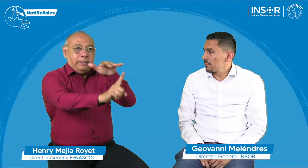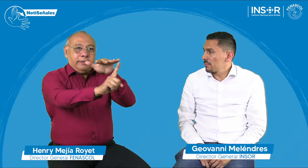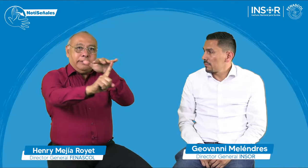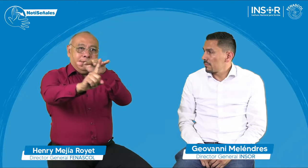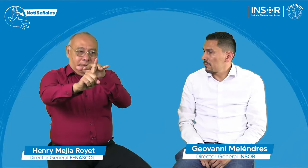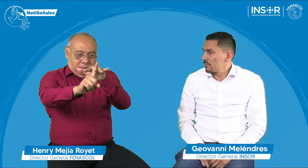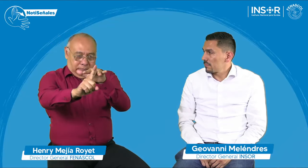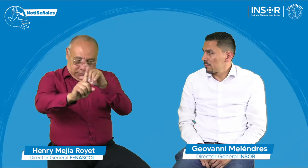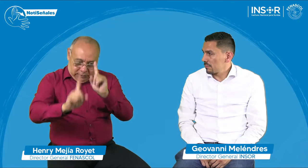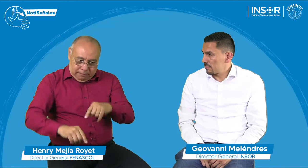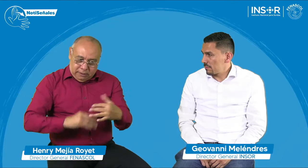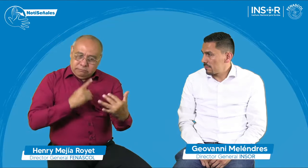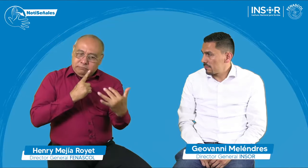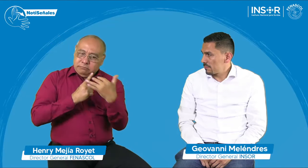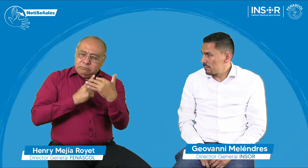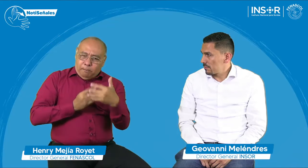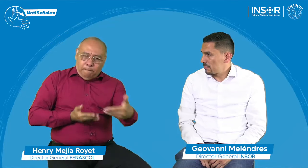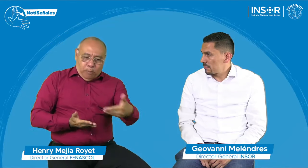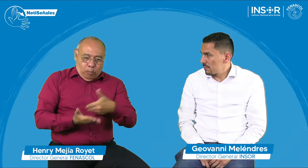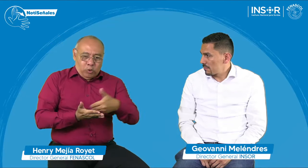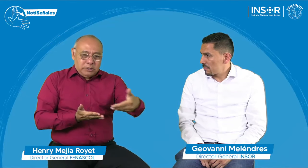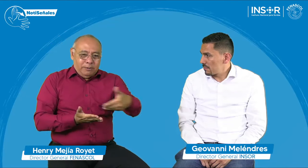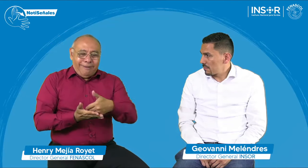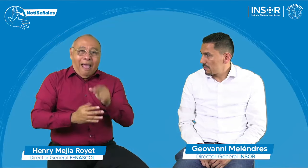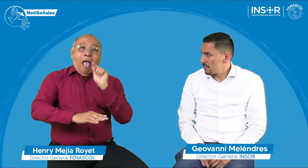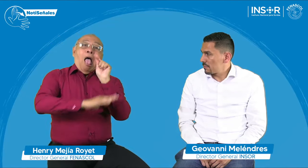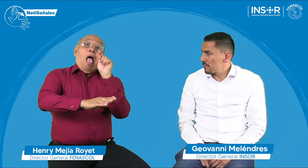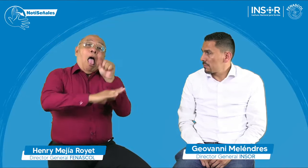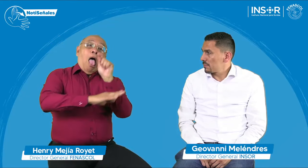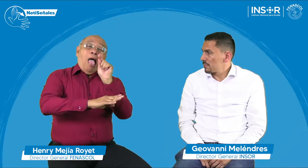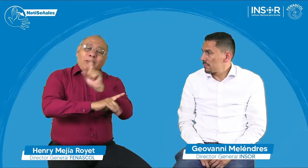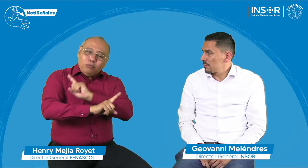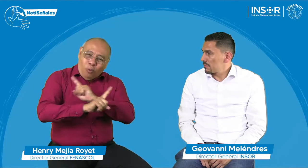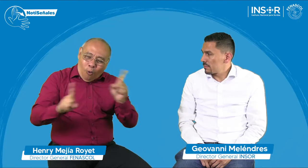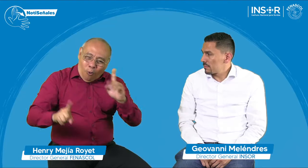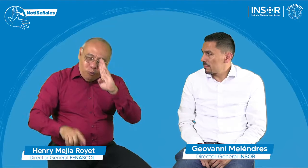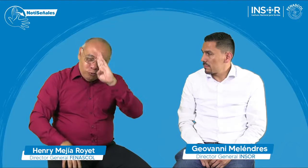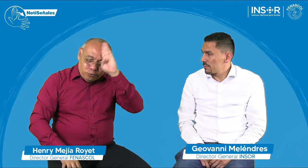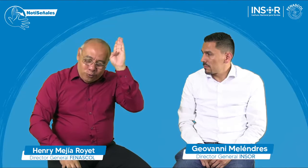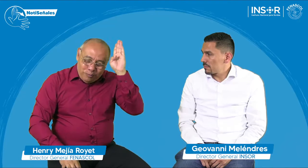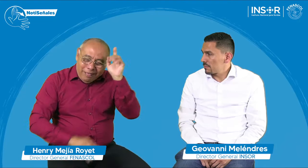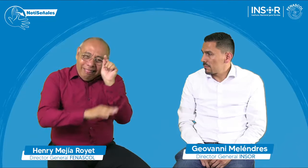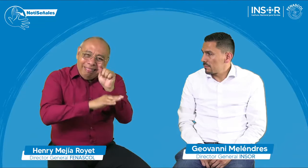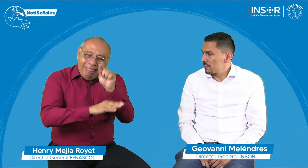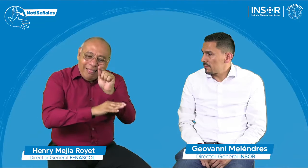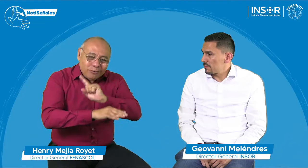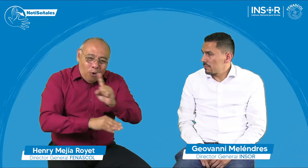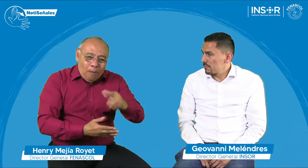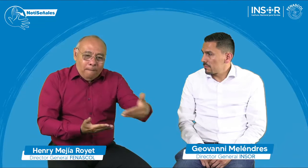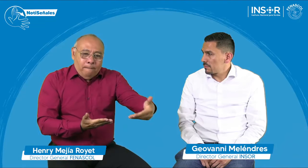ciudadanía Entonces no es solamente hacer la incidencia hacia nosotros sino que la